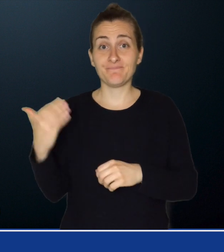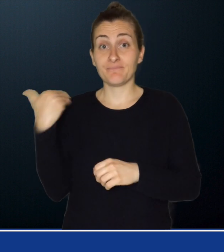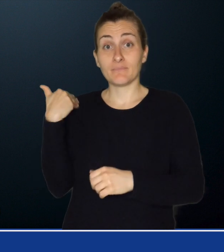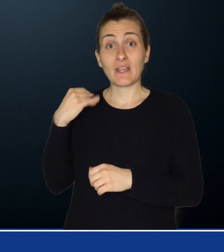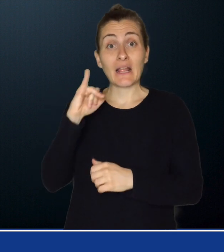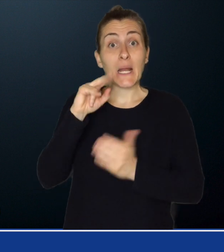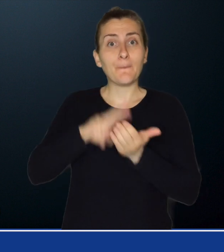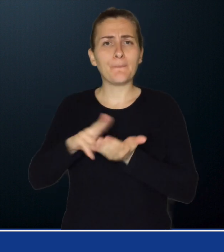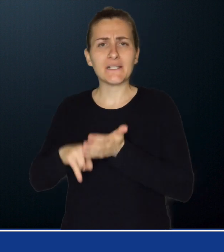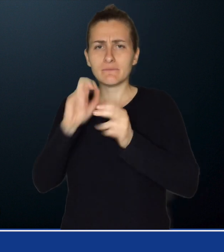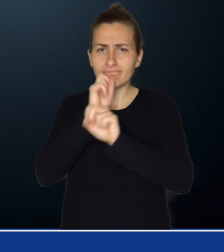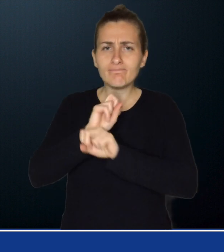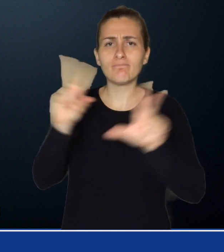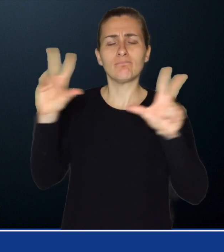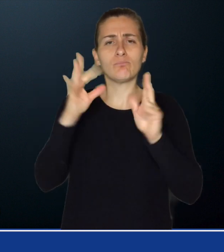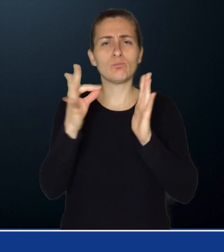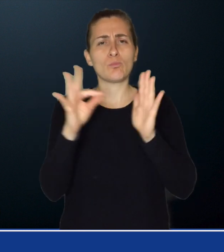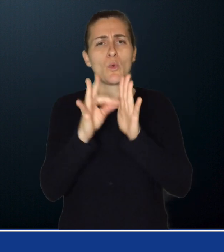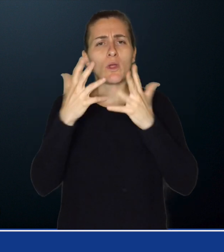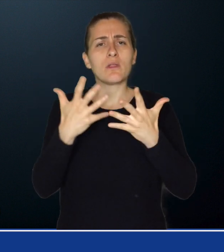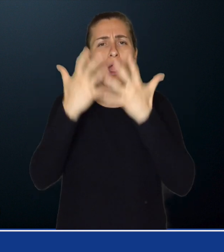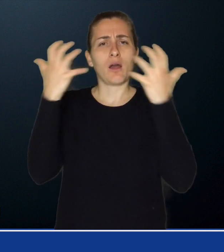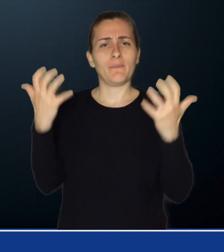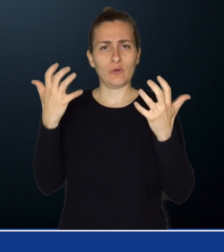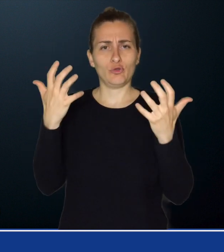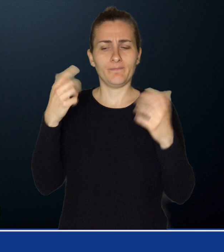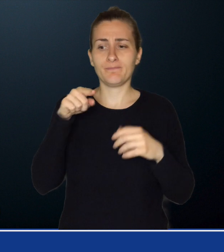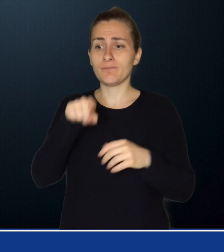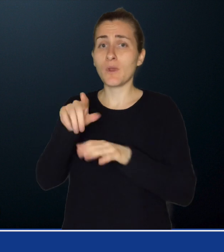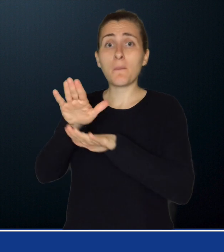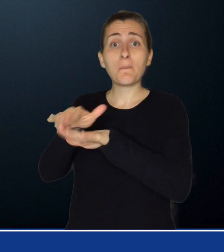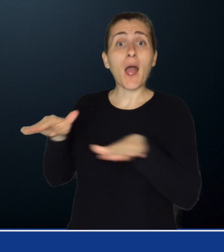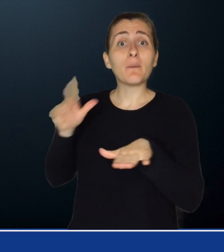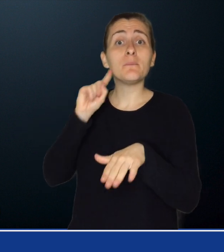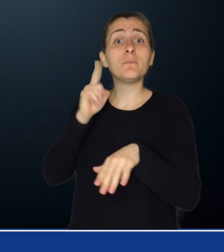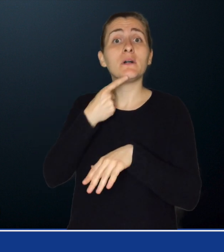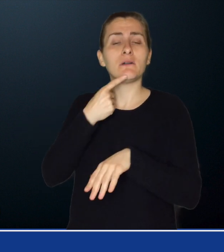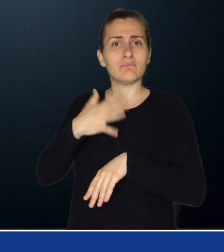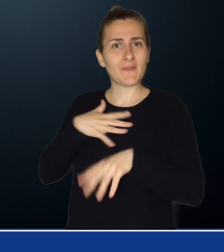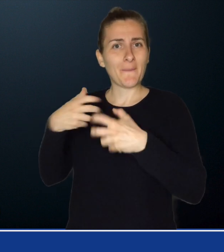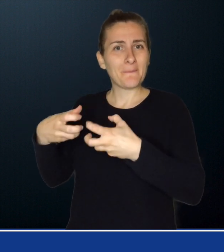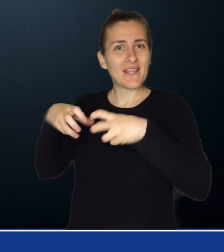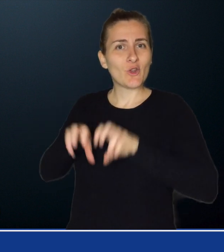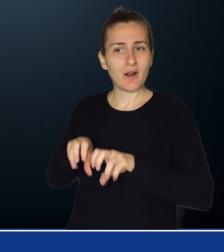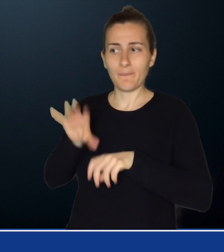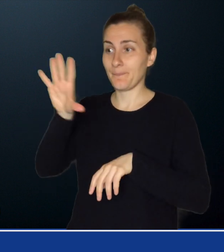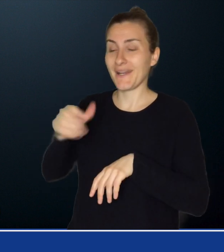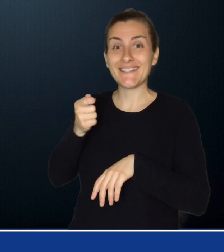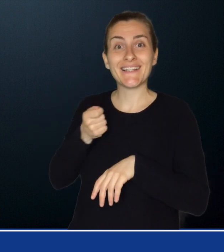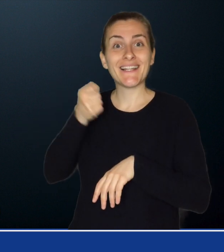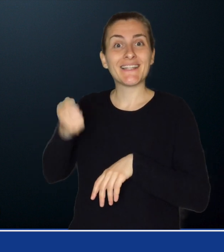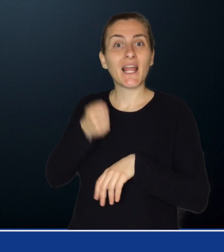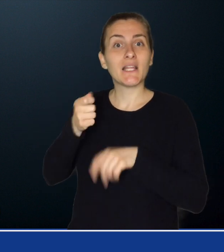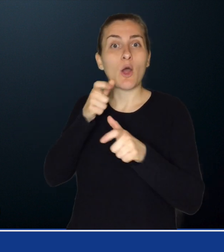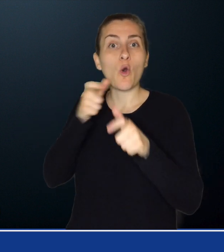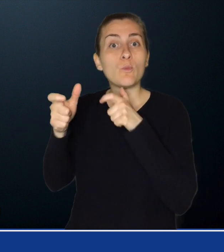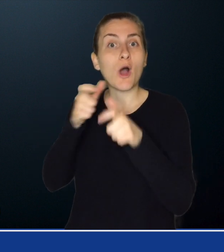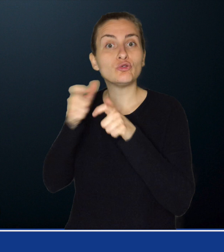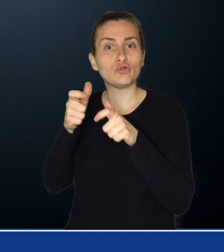che l’INPS ha recentemente chiarito che i minori sordi titolari di indennità di comunicazione,